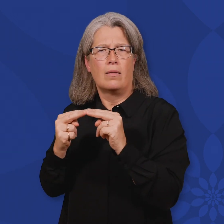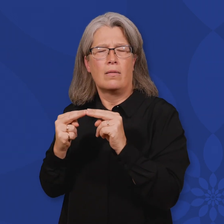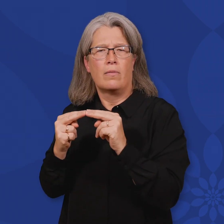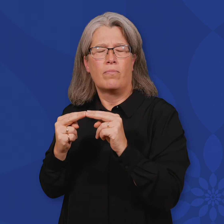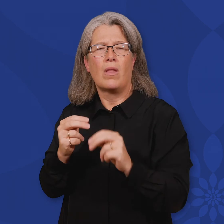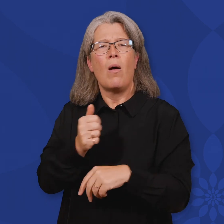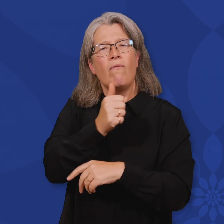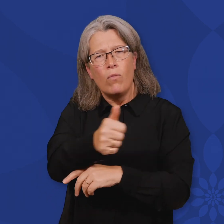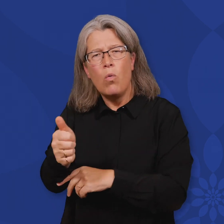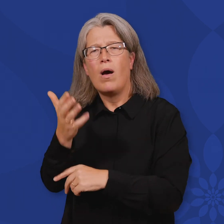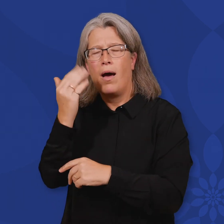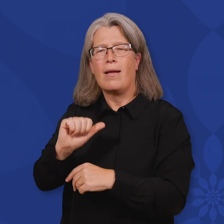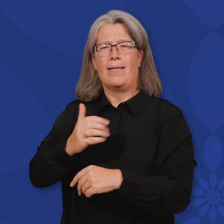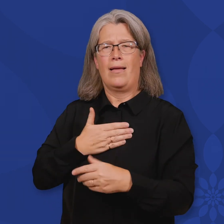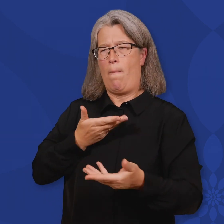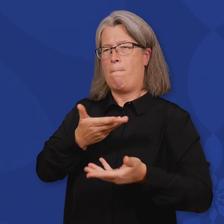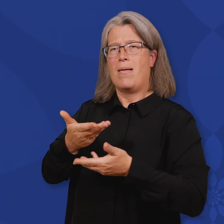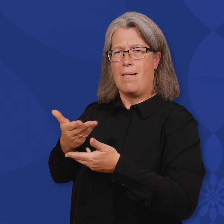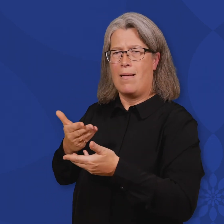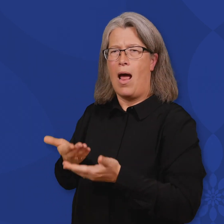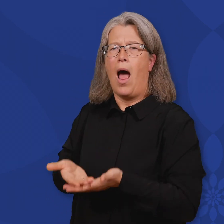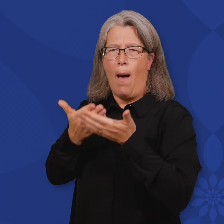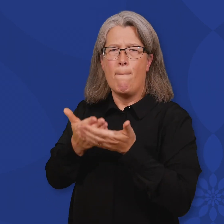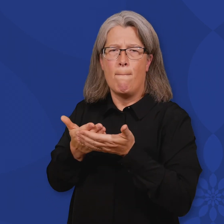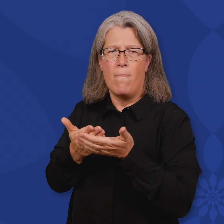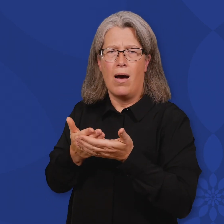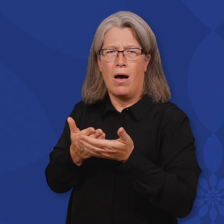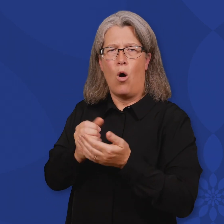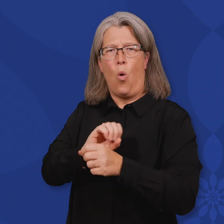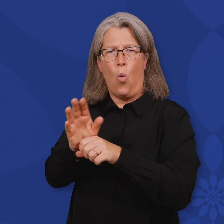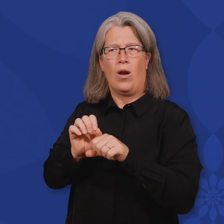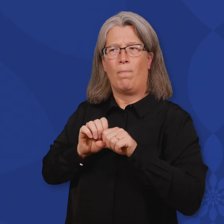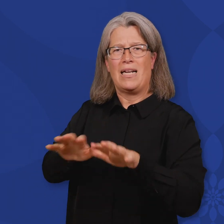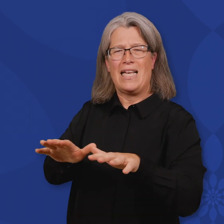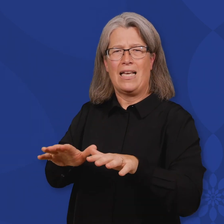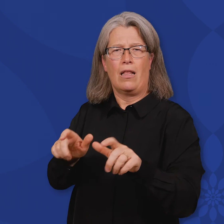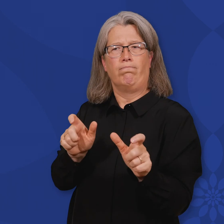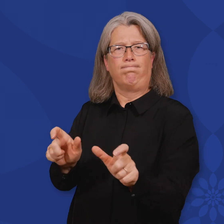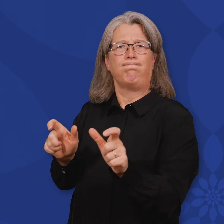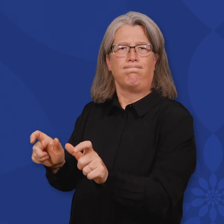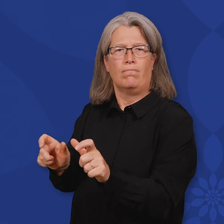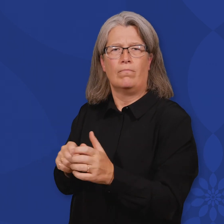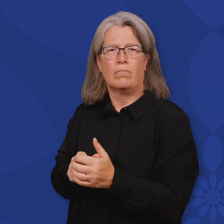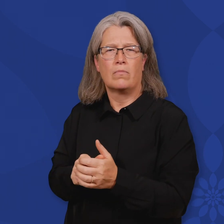Var och en kan genom sitt eget agerande bromsa spridningen av coronaviruset.